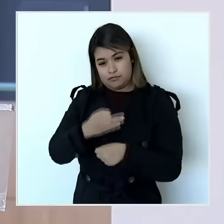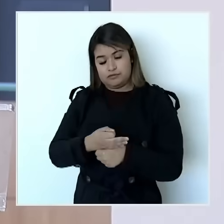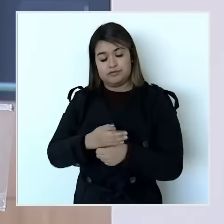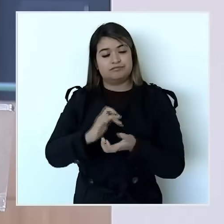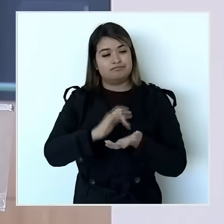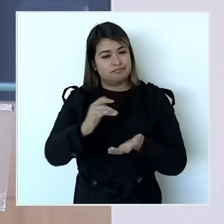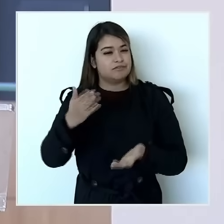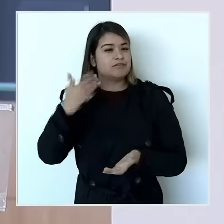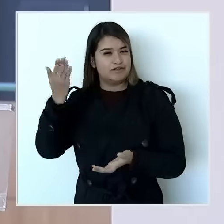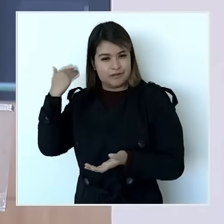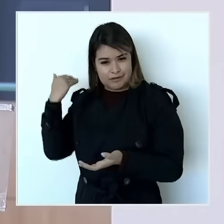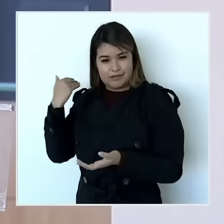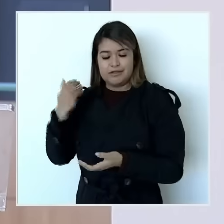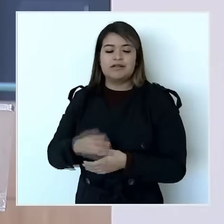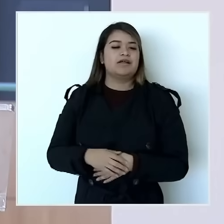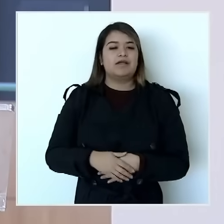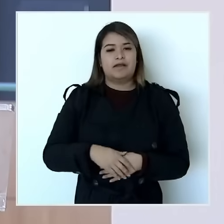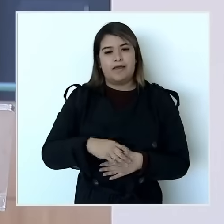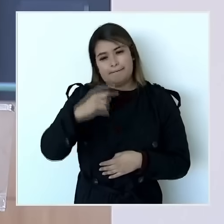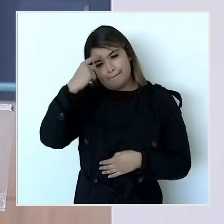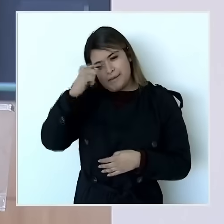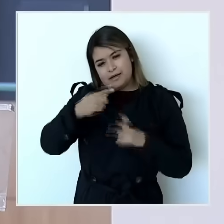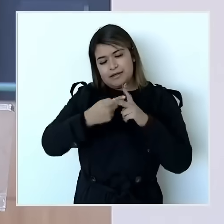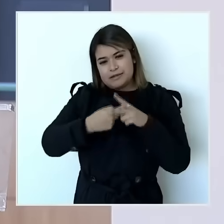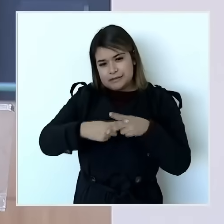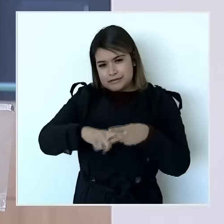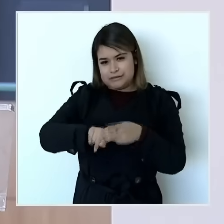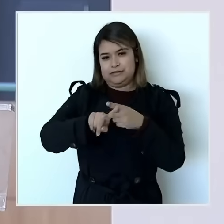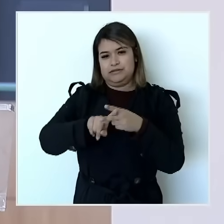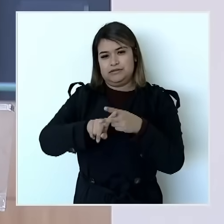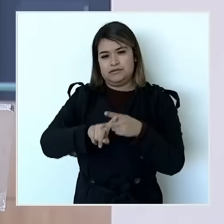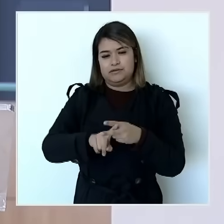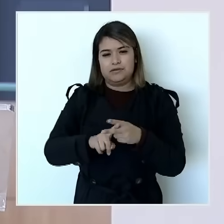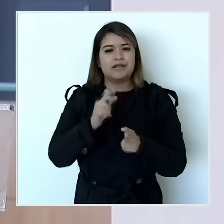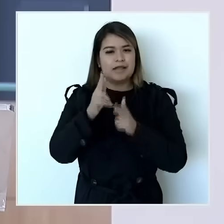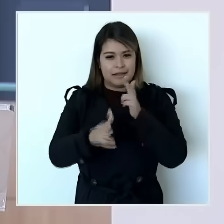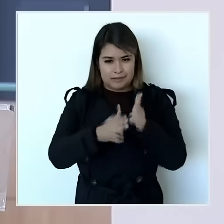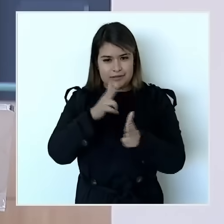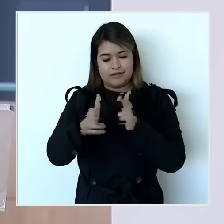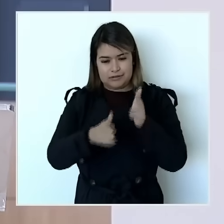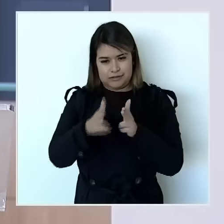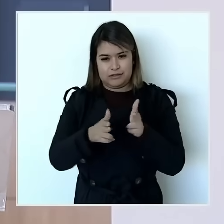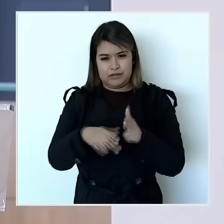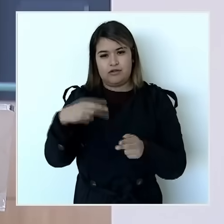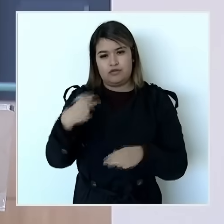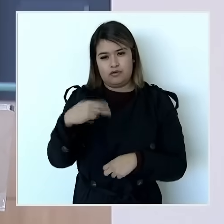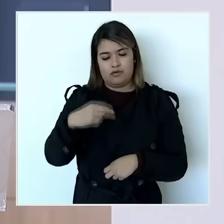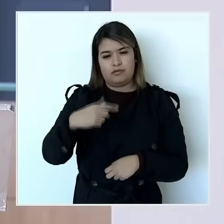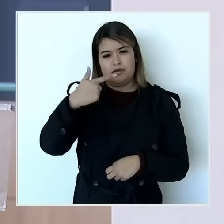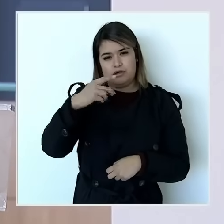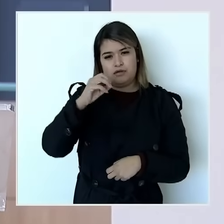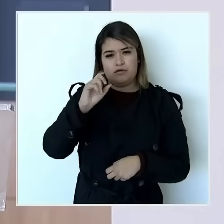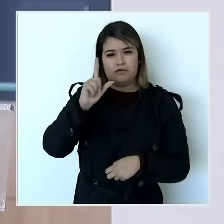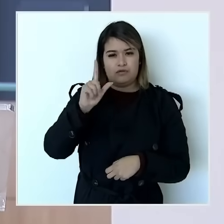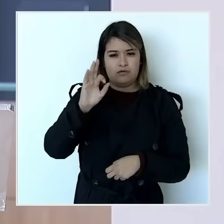junto a usted en el inicio del primer tramo del tren del Golfo de México en su ruta Saltillo,